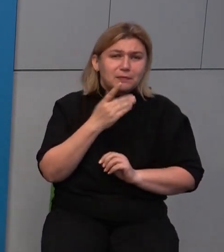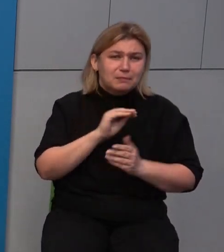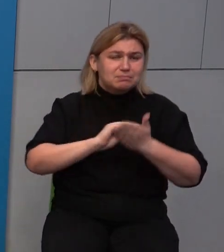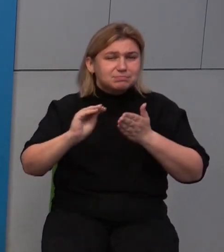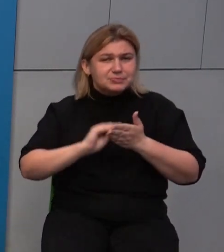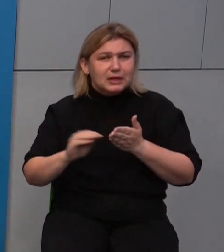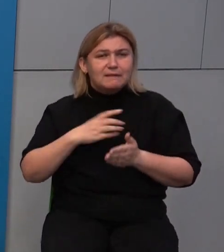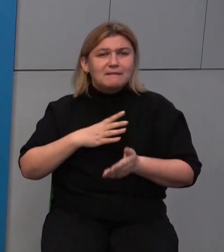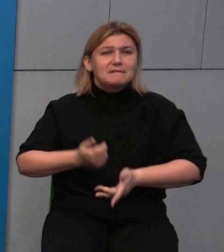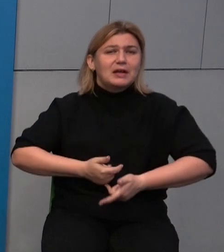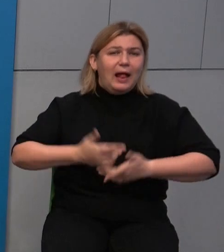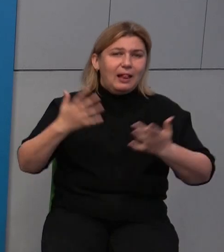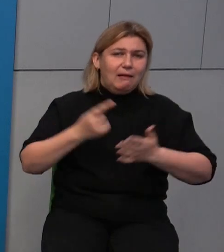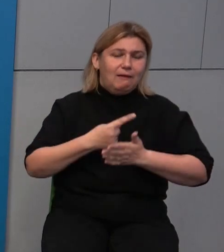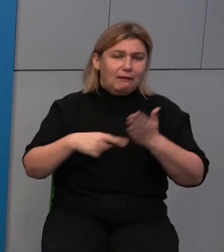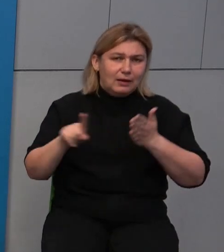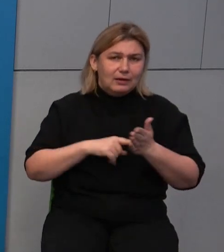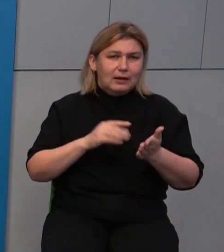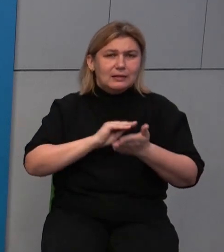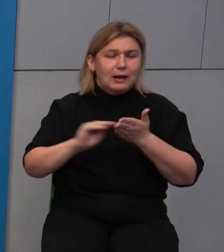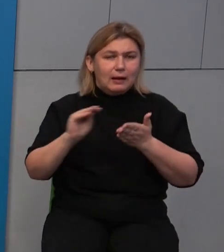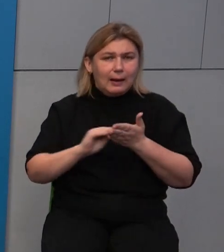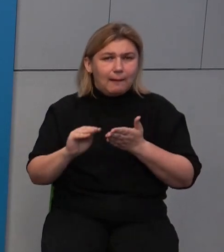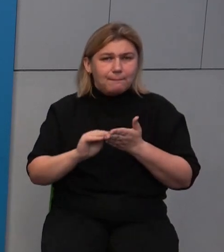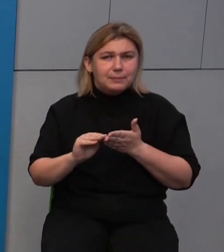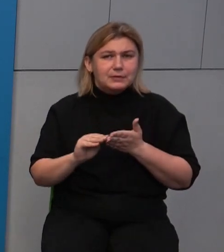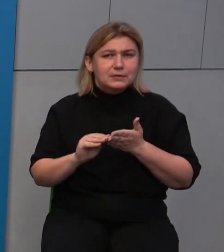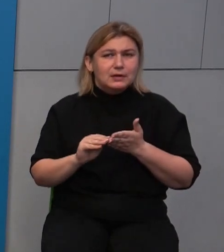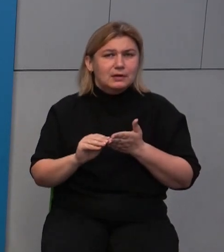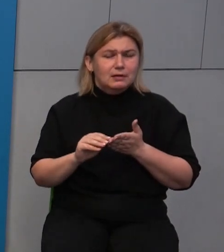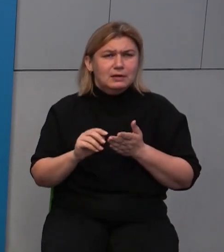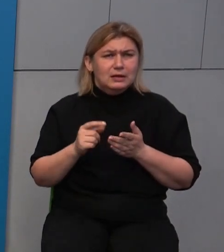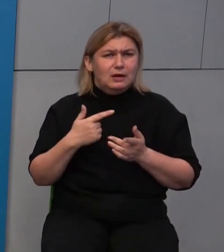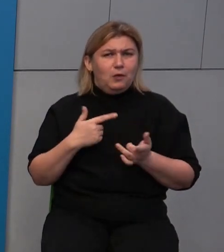że już naprawdę napisanie ich by mi już jakoś nie przyszło wcale tak łatwo.